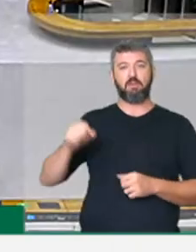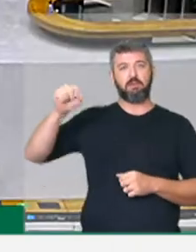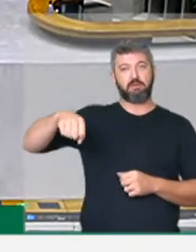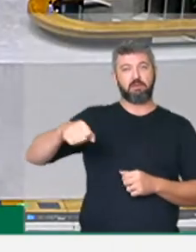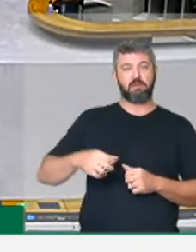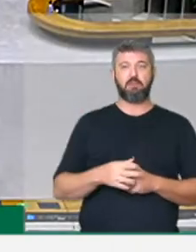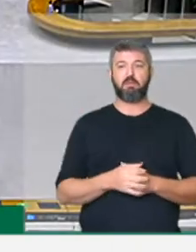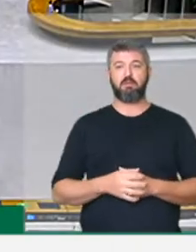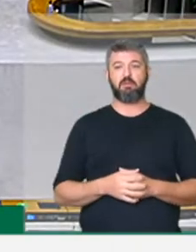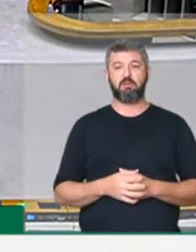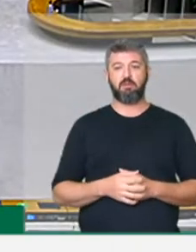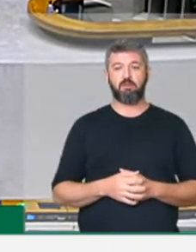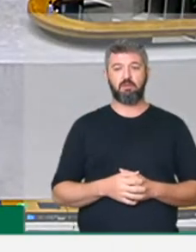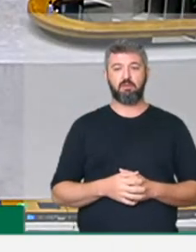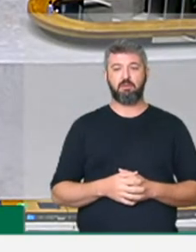PELO NÃO ATENDIMENTO ATOS PRESSUPOSTOS, CONSTITUCIONAIS